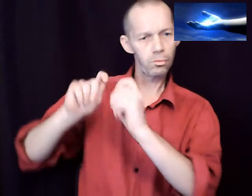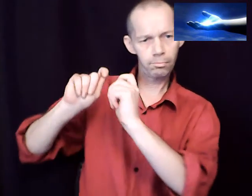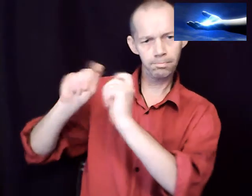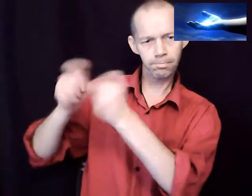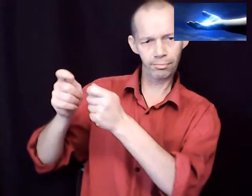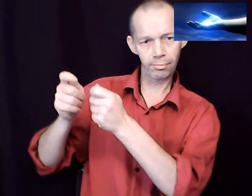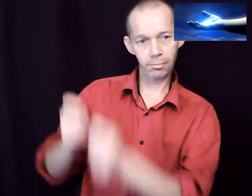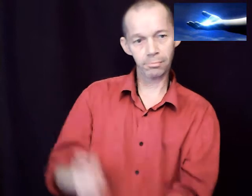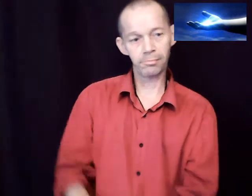a-t-il un nom ?